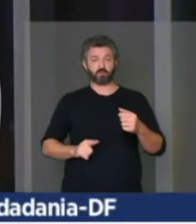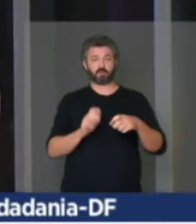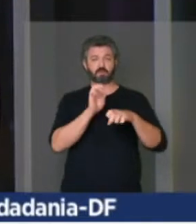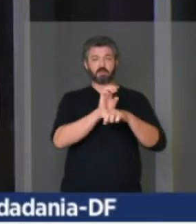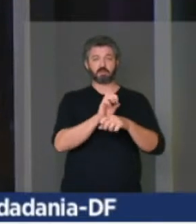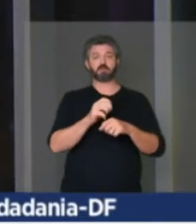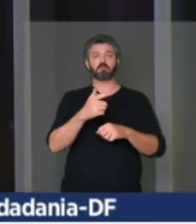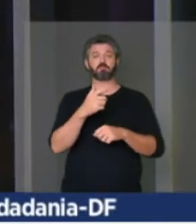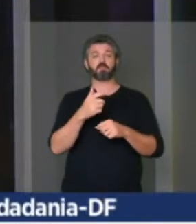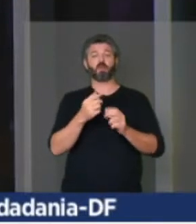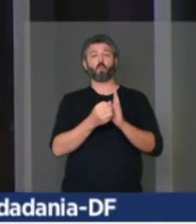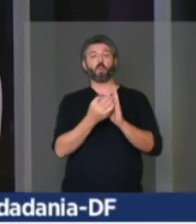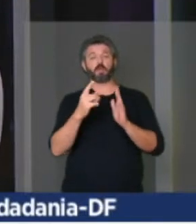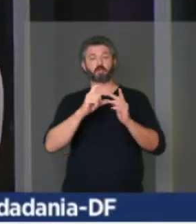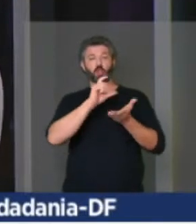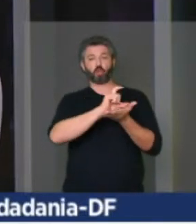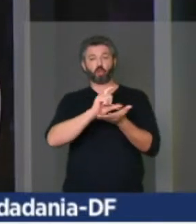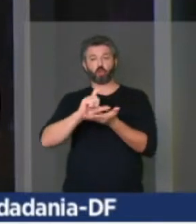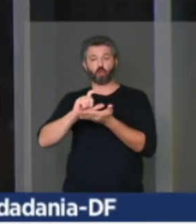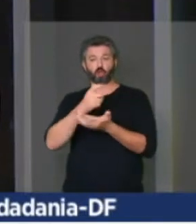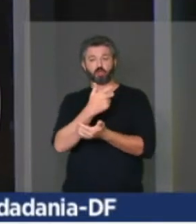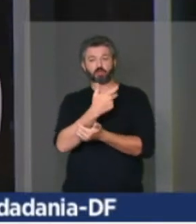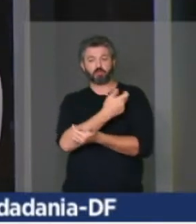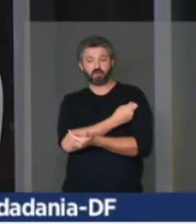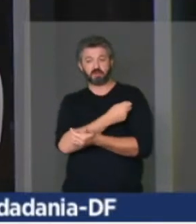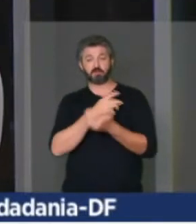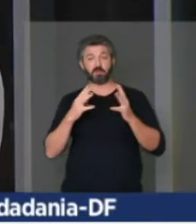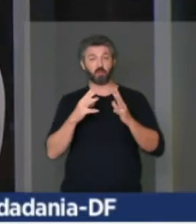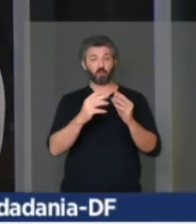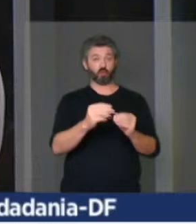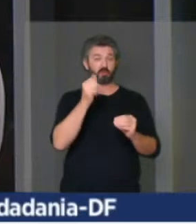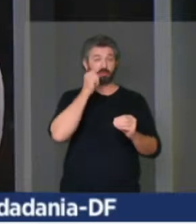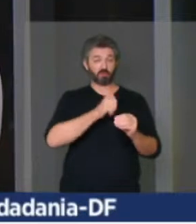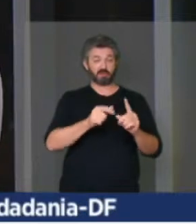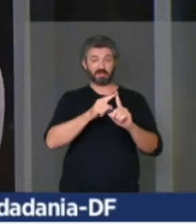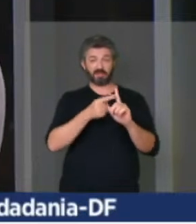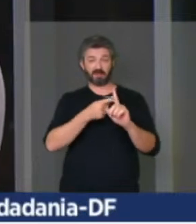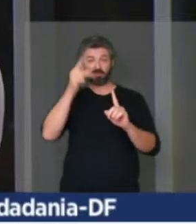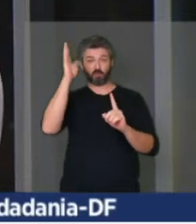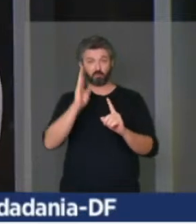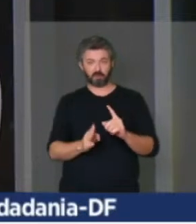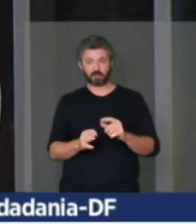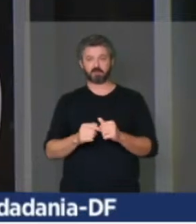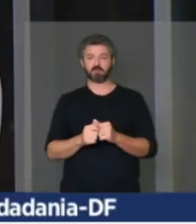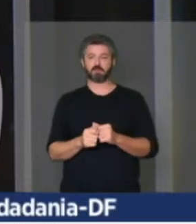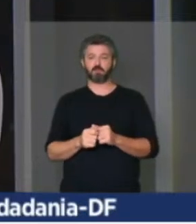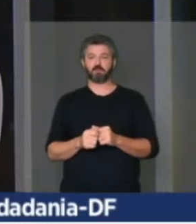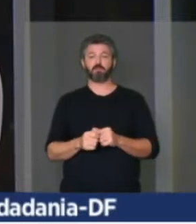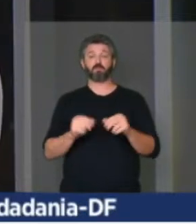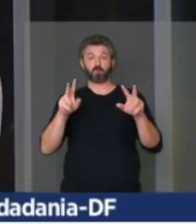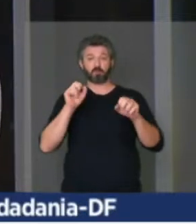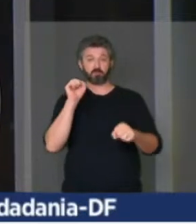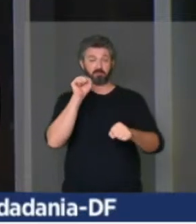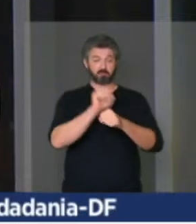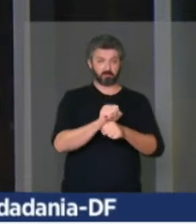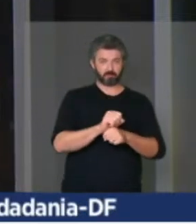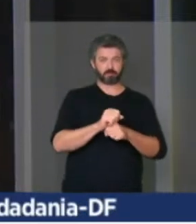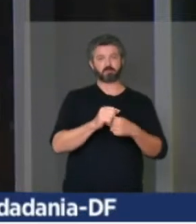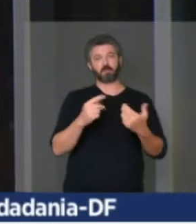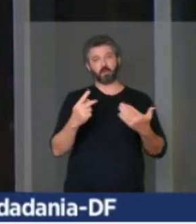AS GESTANTES DO PAÍS. NO QUE CONCERNE É INTERRUPÇÃO DA GESTAÇÃO POR OCORRÊNCIA DE ABORTO, TODOS SABEMOS QUE É MARCANTE TRAGÉDIA PESSOAL, FAMILIAR E SOCIAL, UM BEBÊQUE